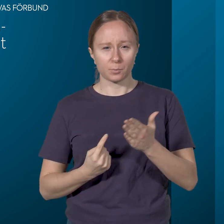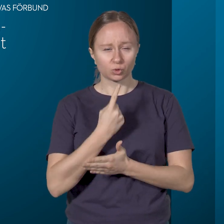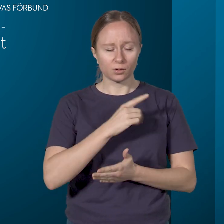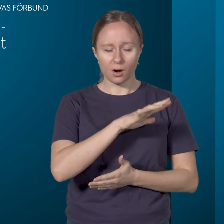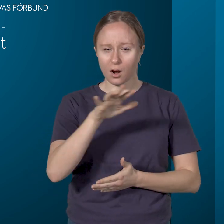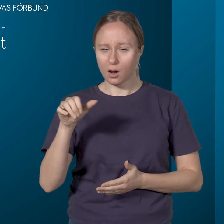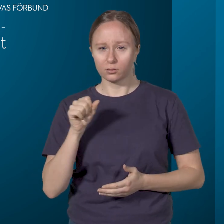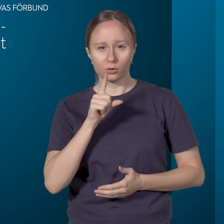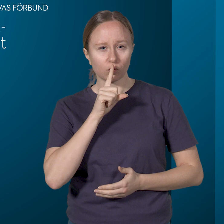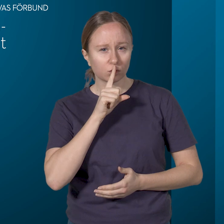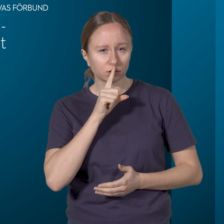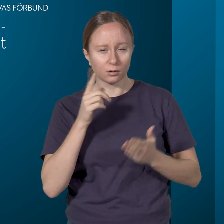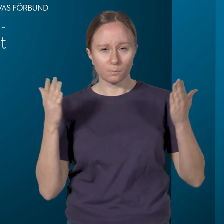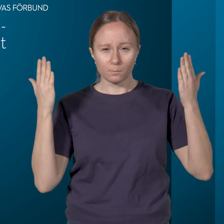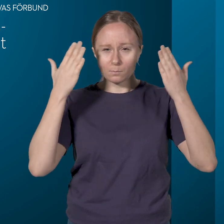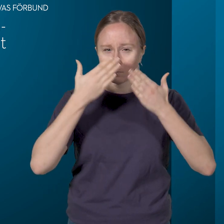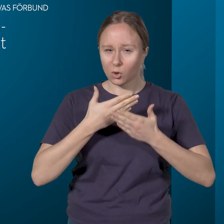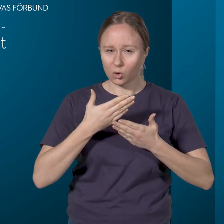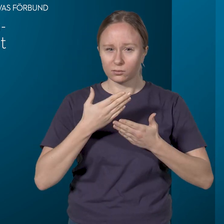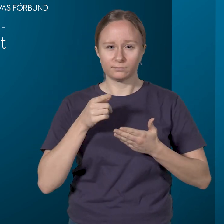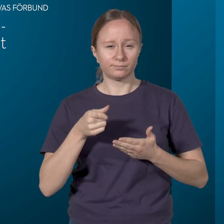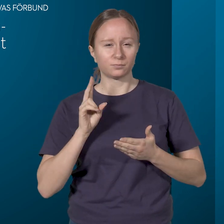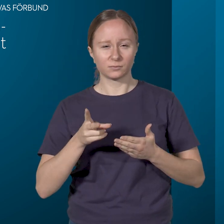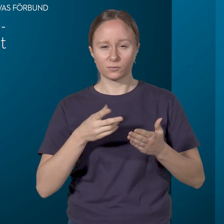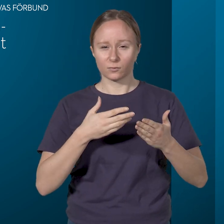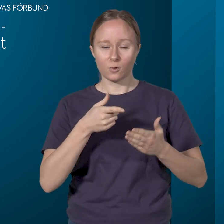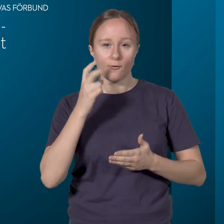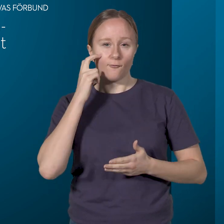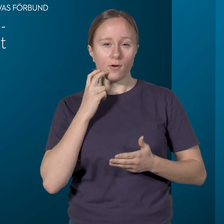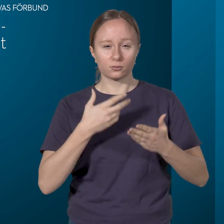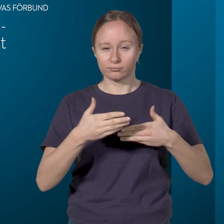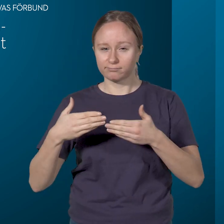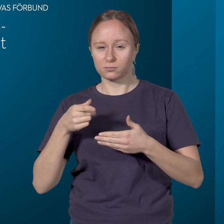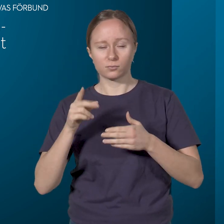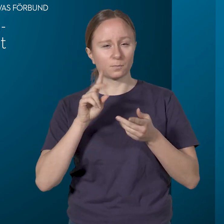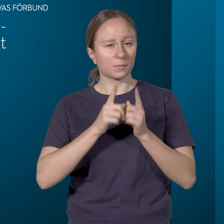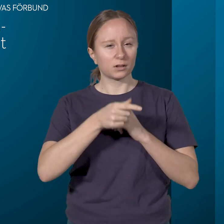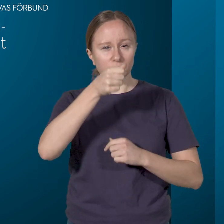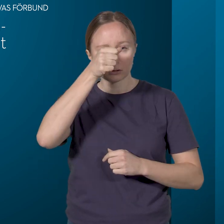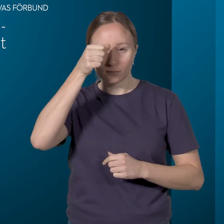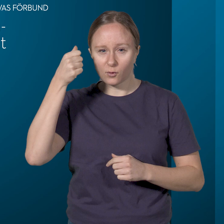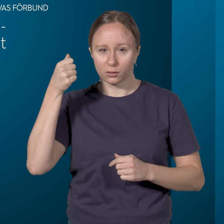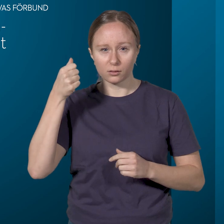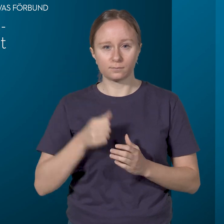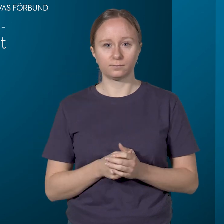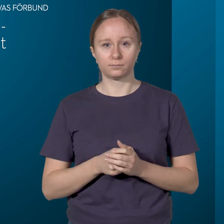Plötsligt var allt tyst och mörkt, vilket gjorde att vardagliga sysslor - som att gå väldigt svårt.